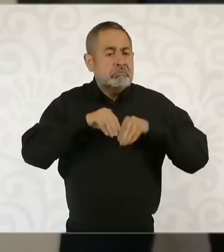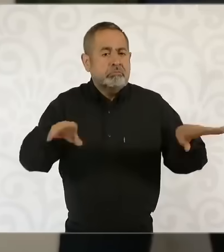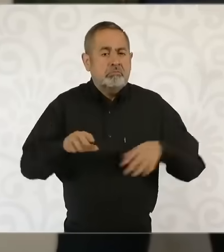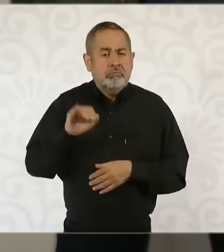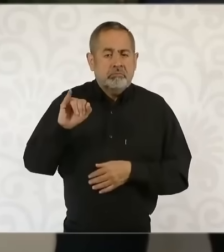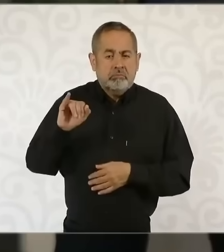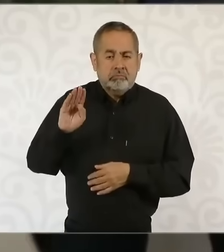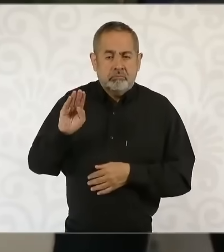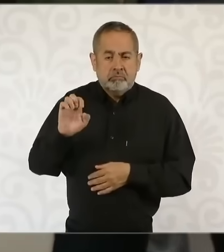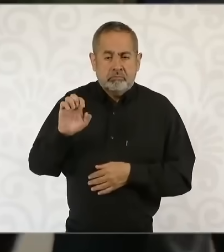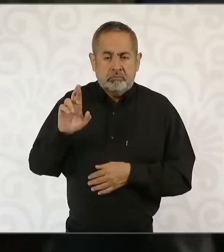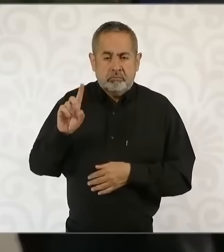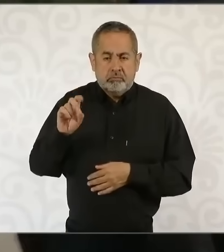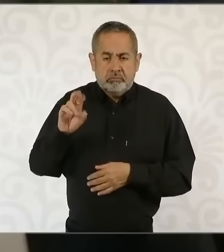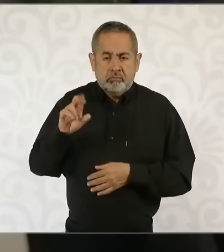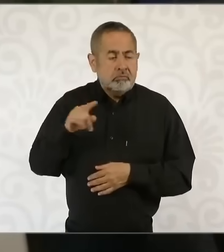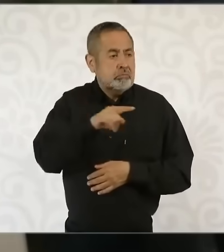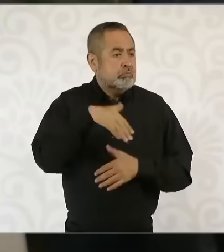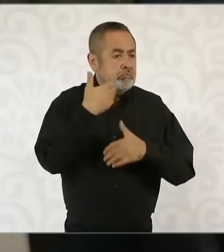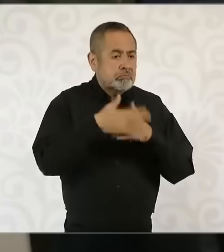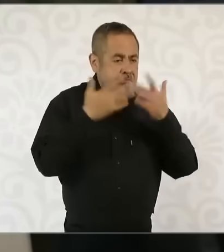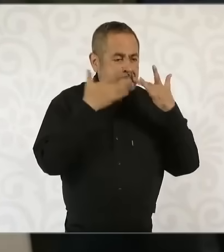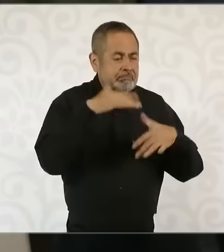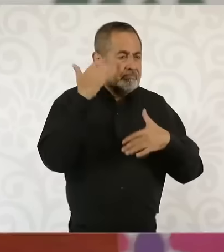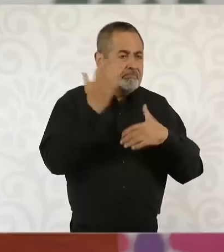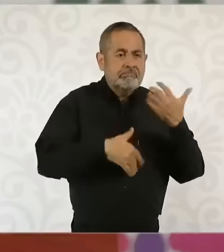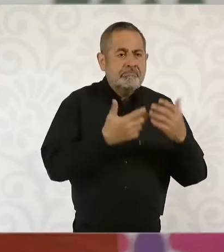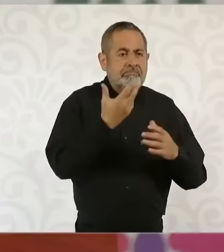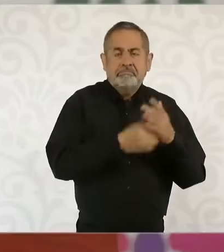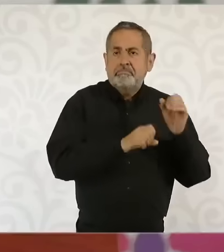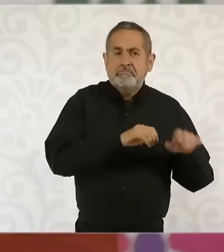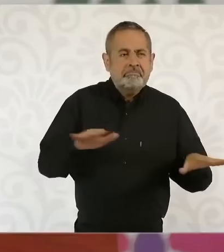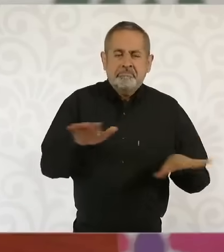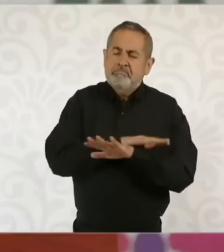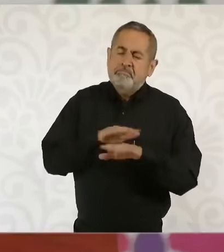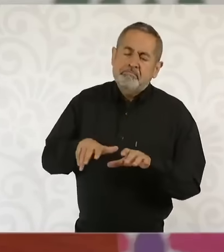de abandonar el país. Eh, ¿qué postura tiene a este respecto? Bueno, vamos a revisar. Eh,